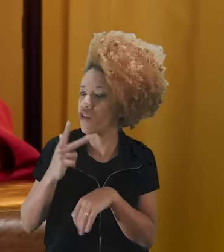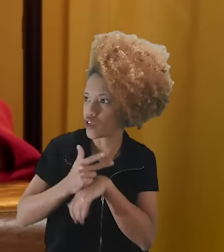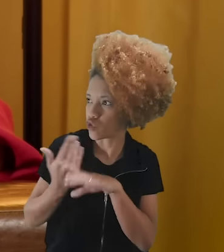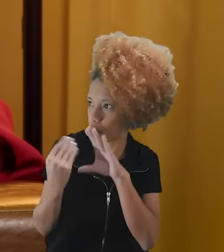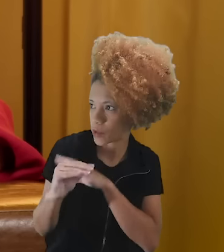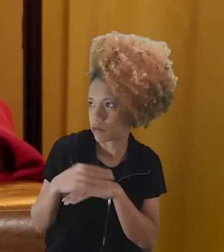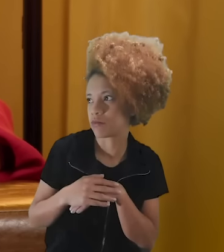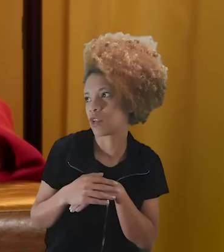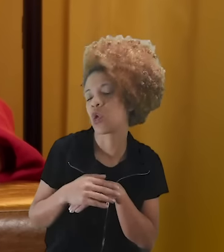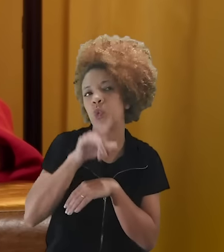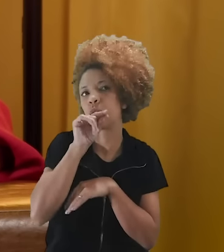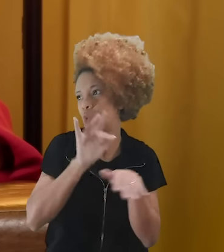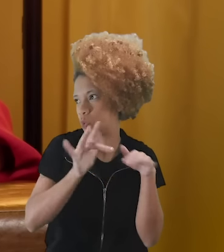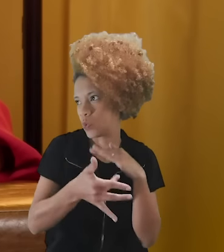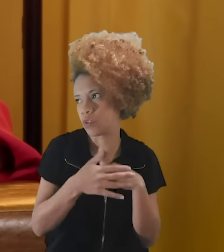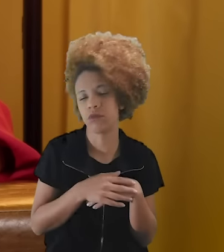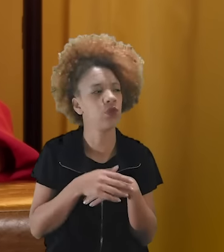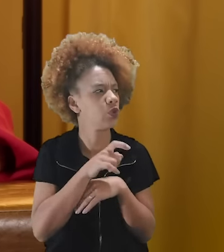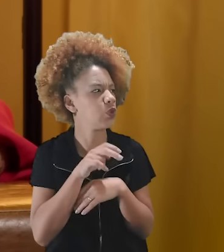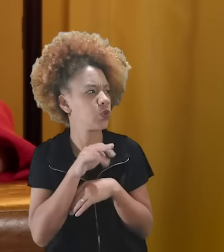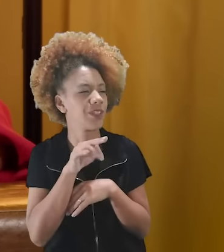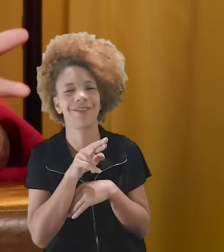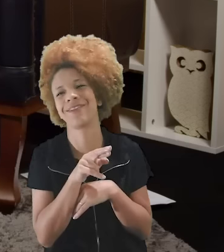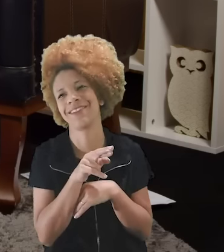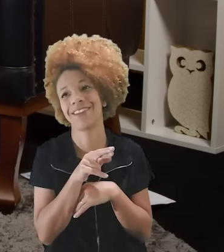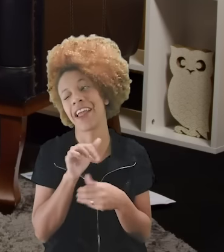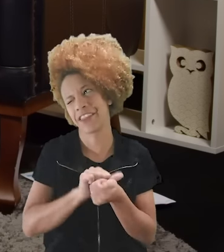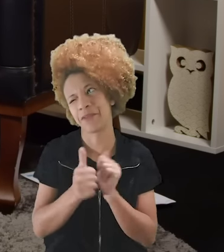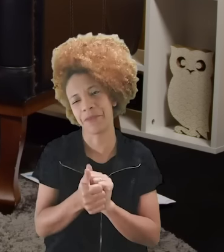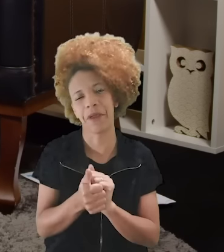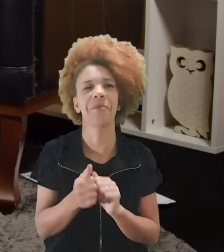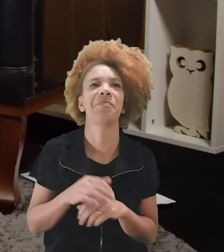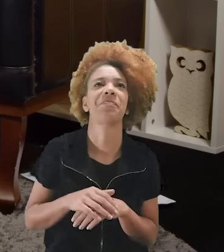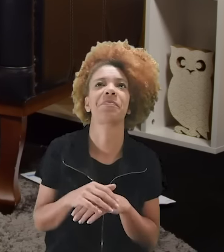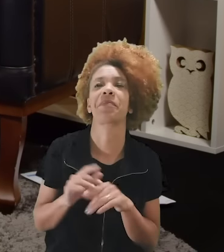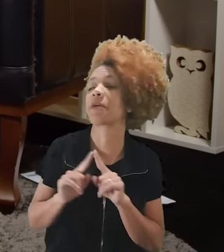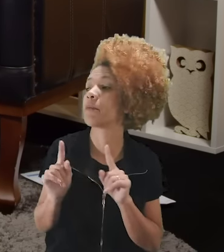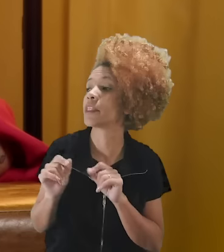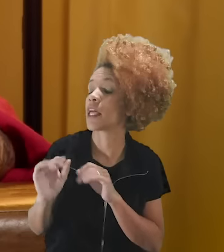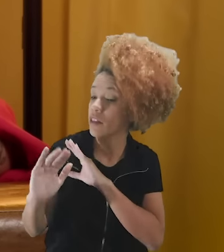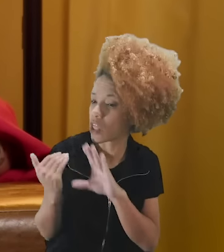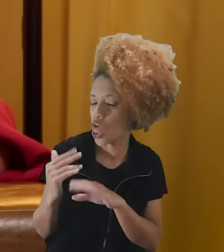eu postei no no Twitter que que o pessoal é tem que se adaptar n que que chegou um comentário que